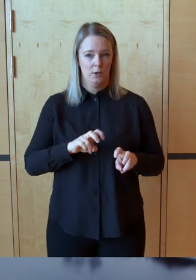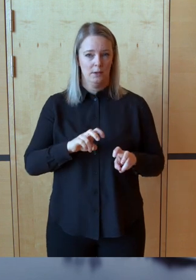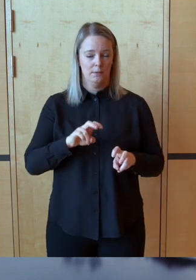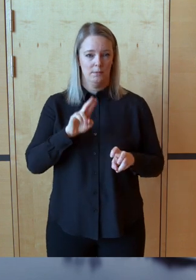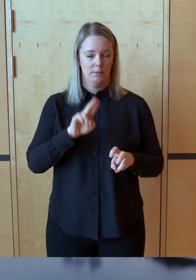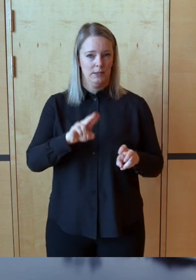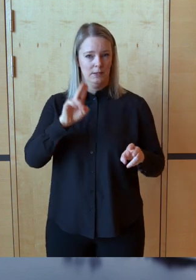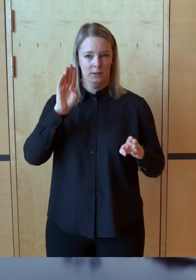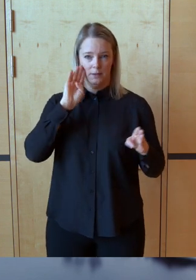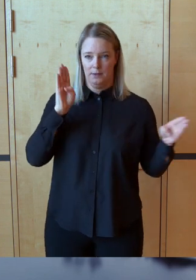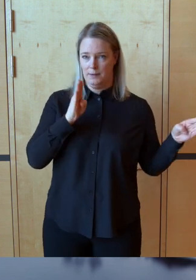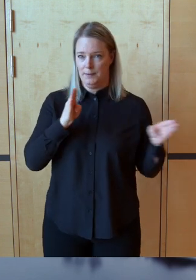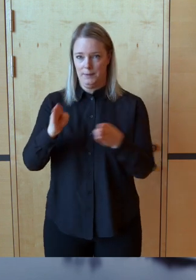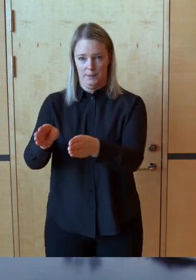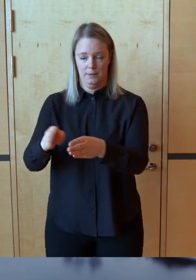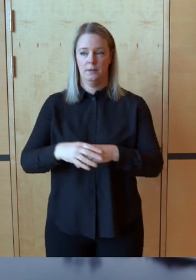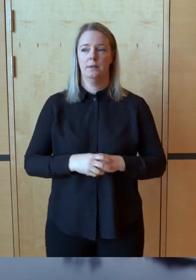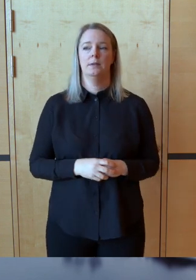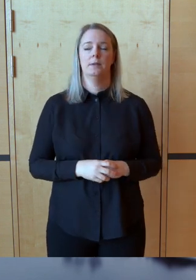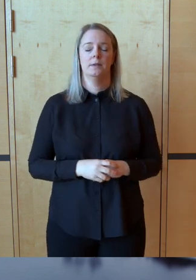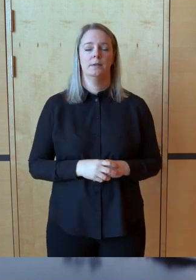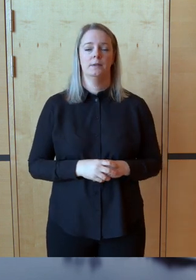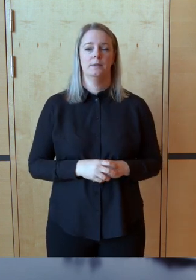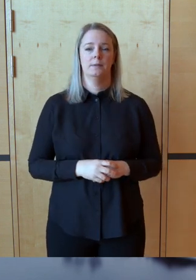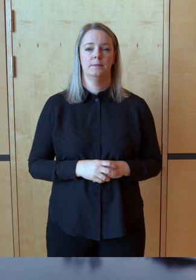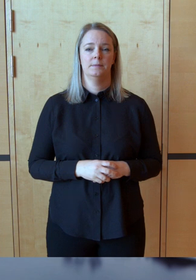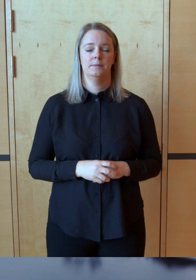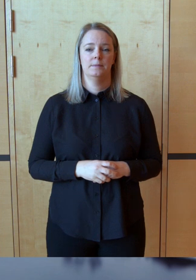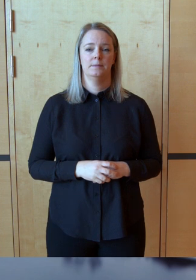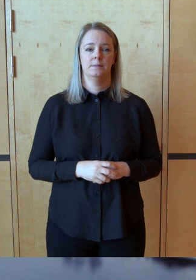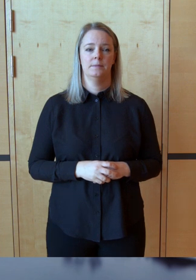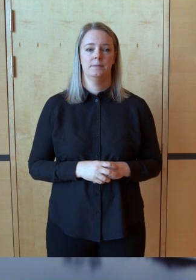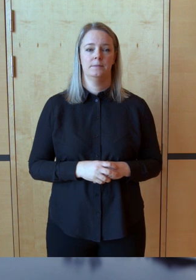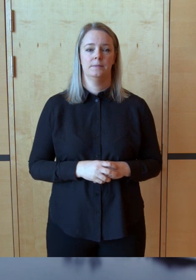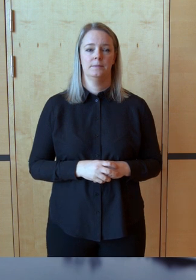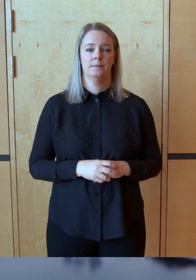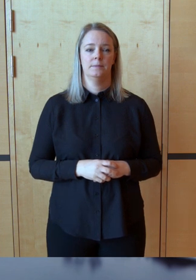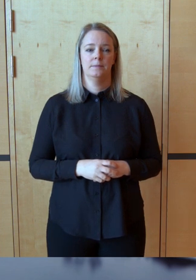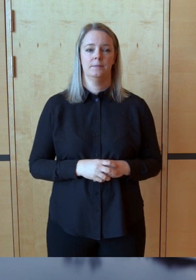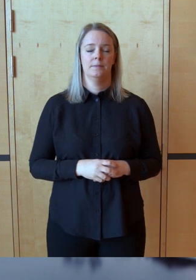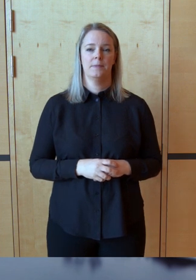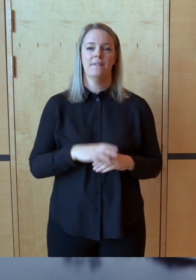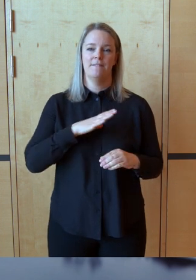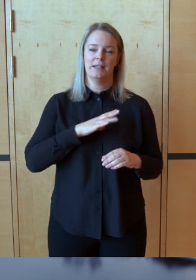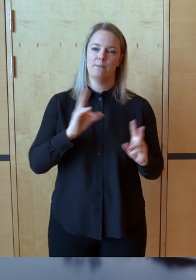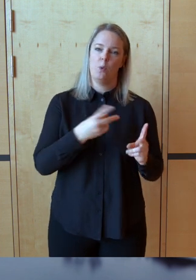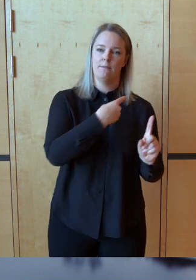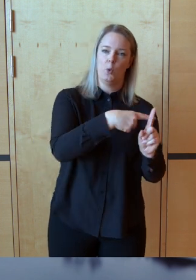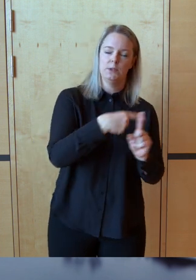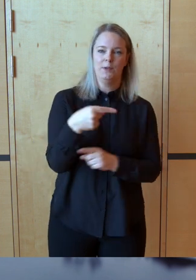När man tittar på Purple mot Empoli Rosa hela utredningen att den är Hitta Per hans flygplats